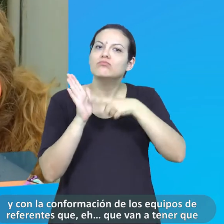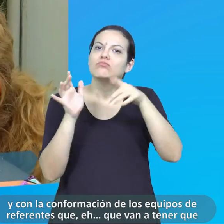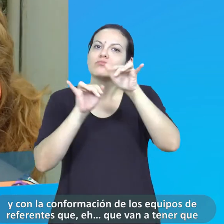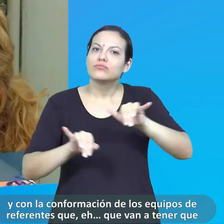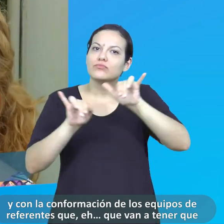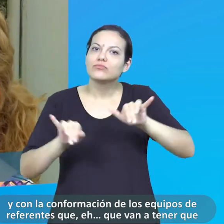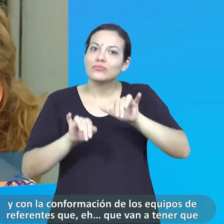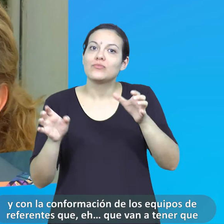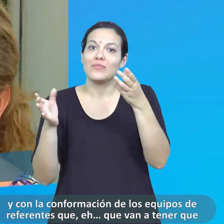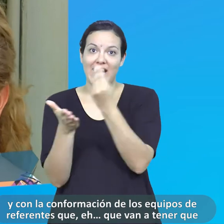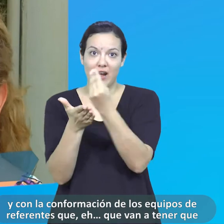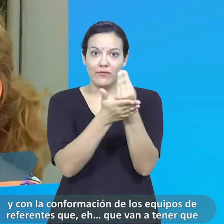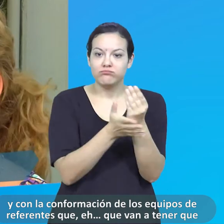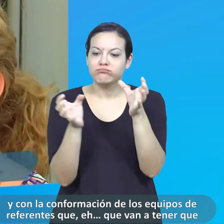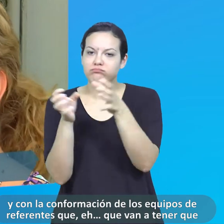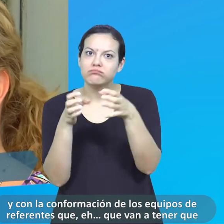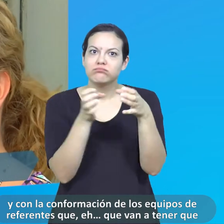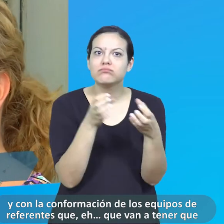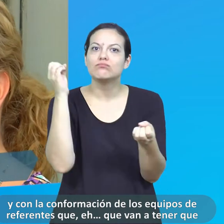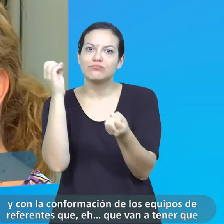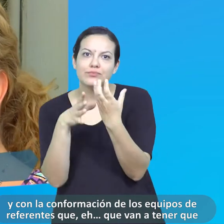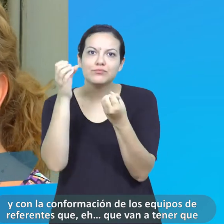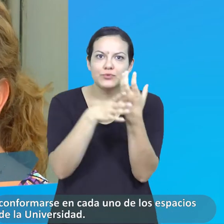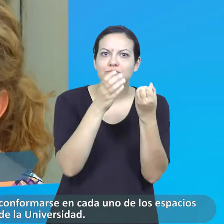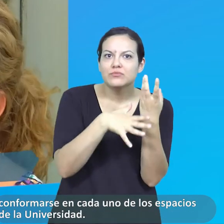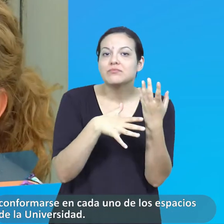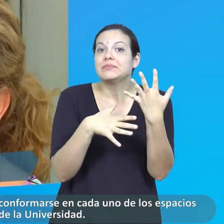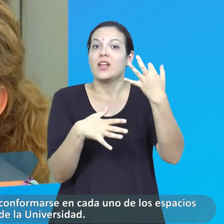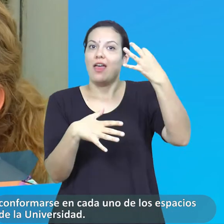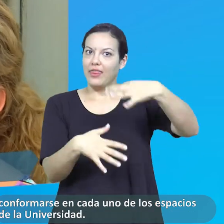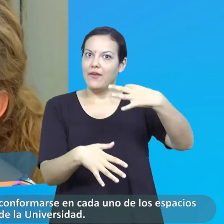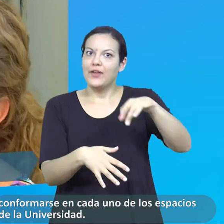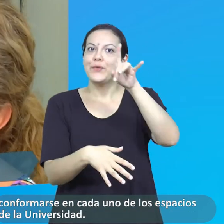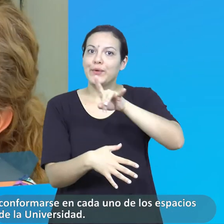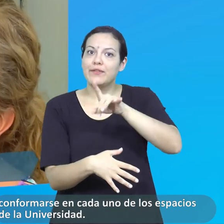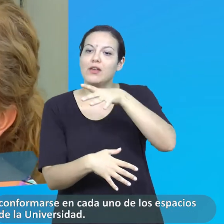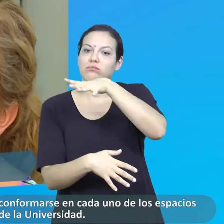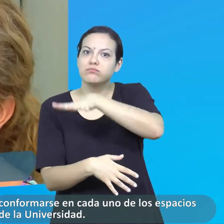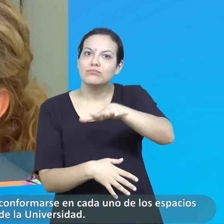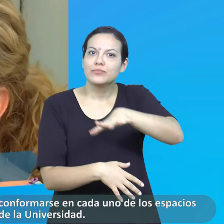de los equipos de referentes que van a tener que conformarse en cada uno de los espacios